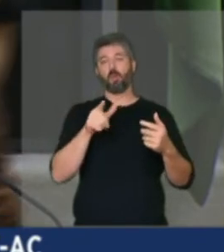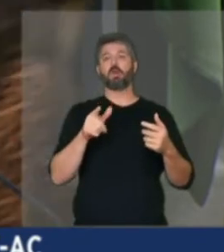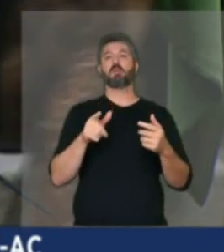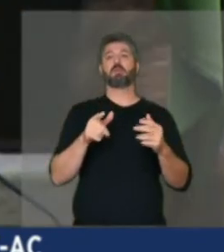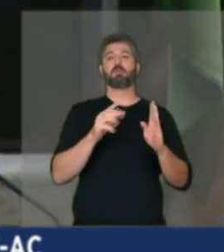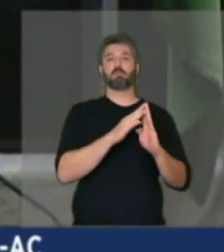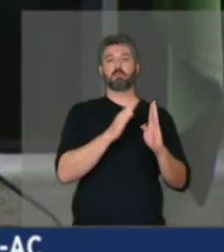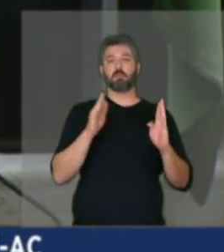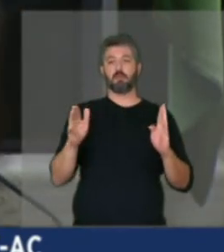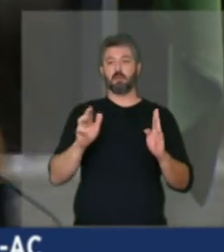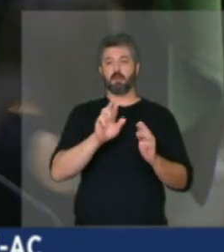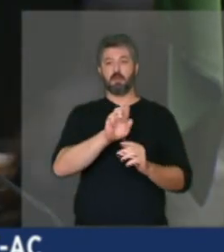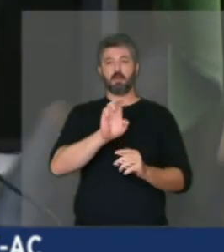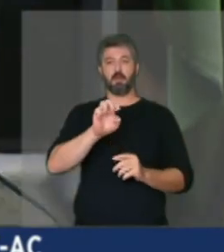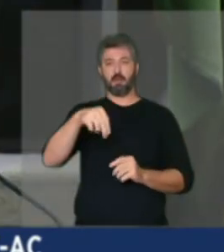MECANISMO REM DO KFW, JUNTO AO GOVERNO DA NORUEGA E DO REINO